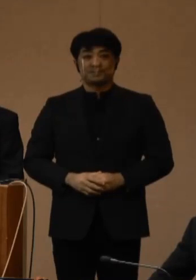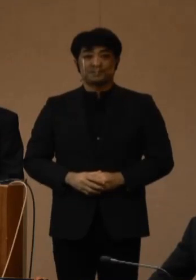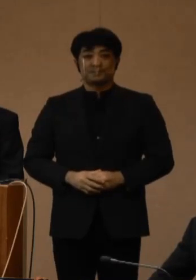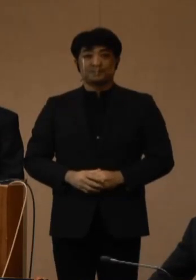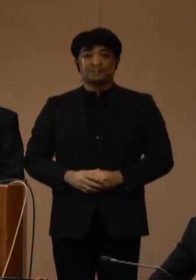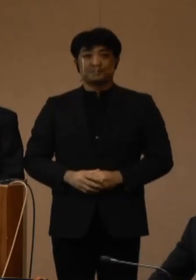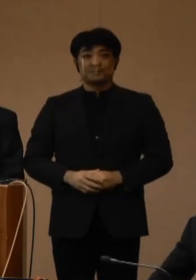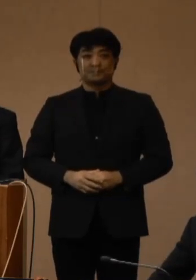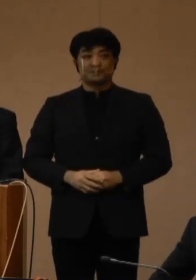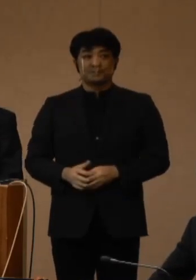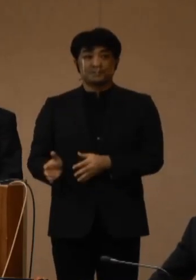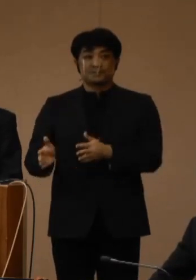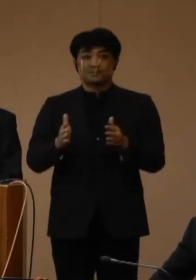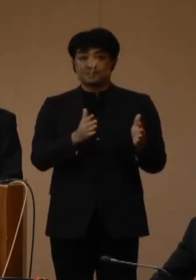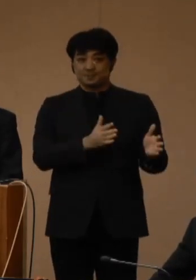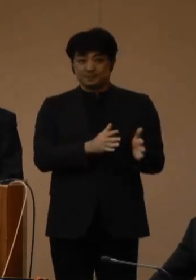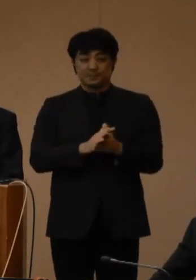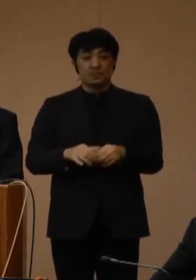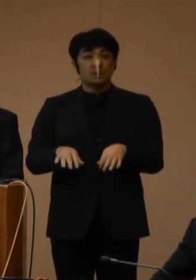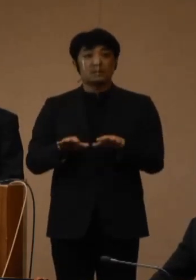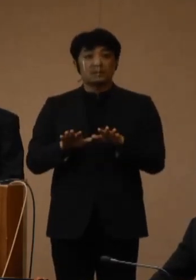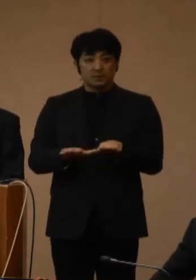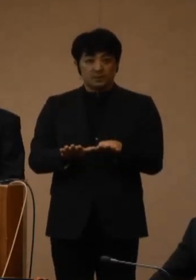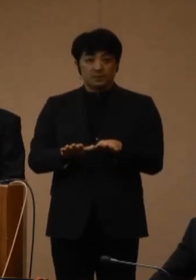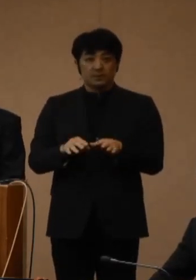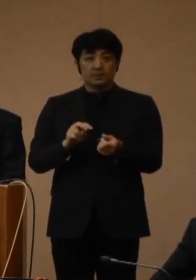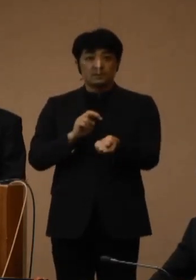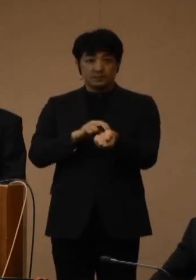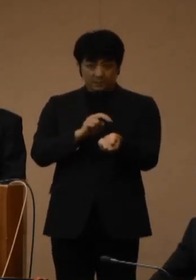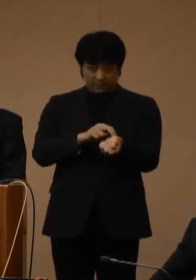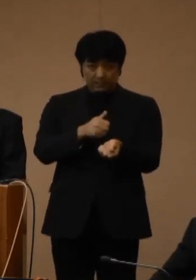さて、いまも医師や看護師、